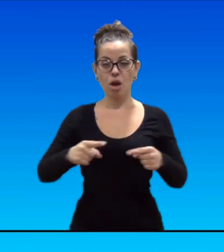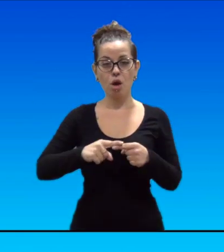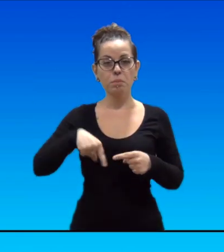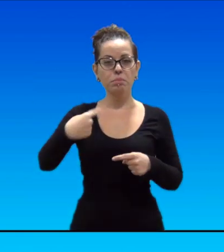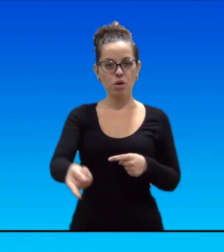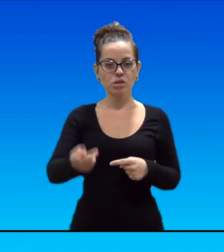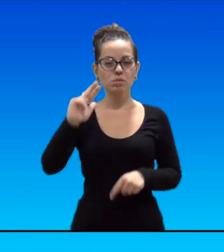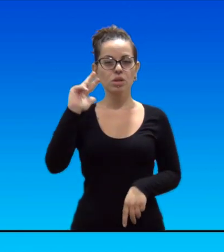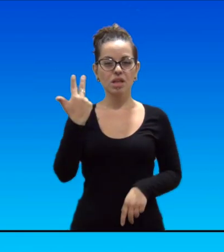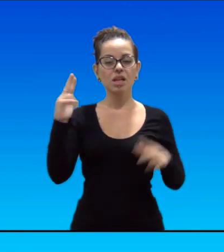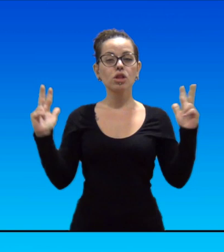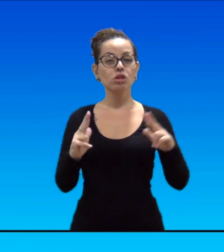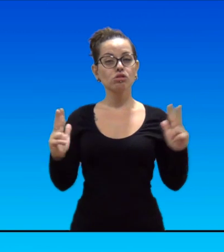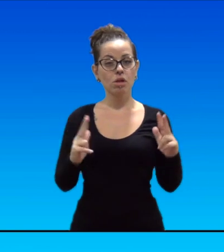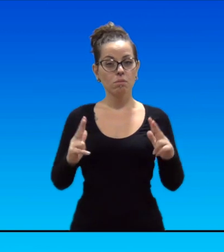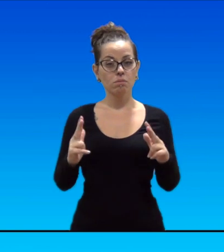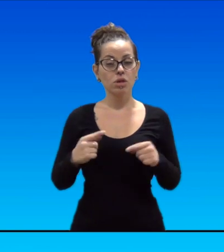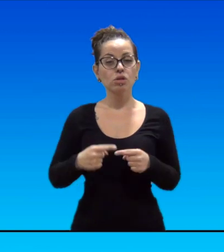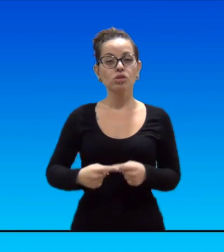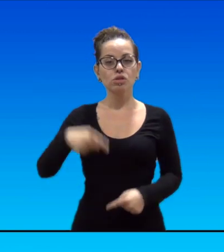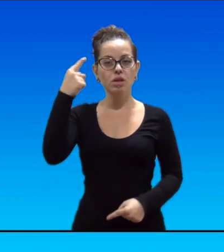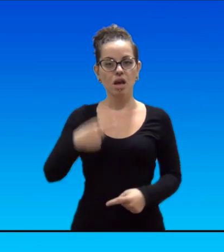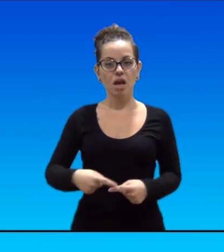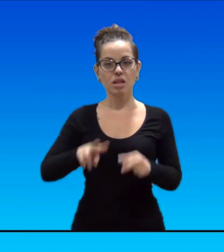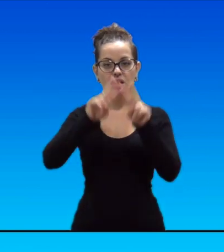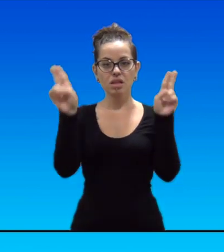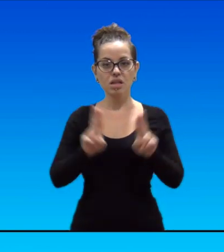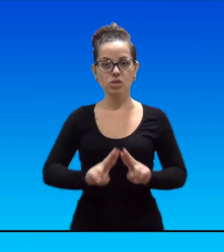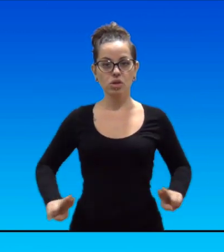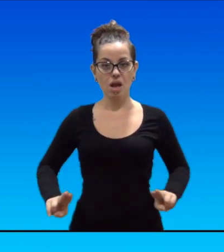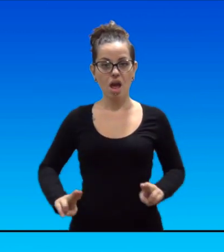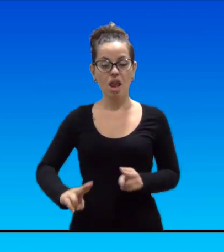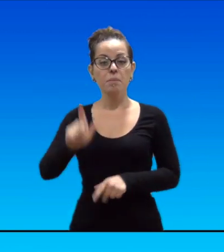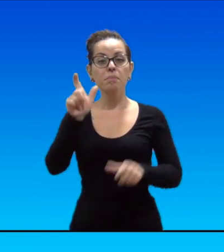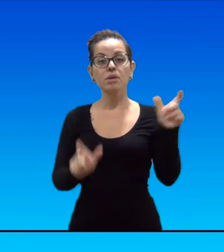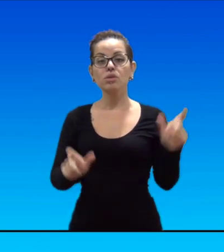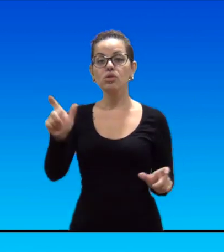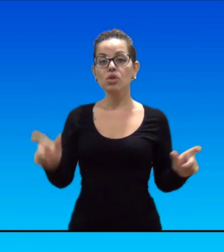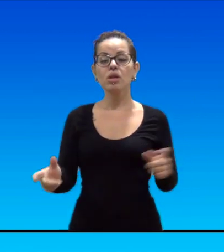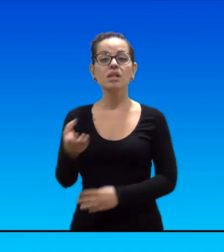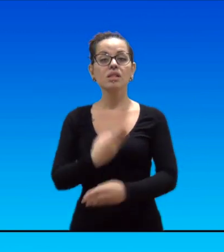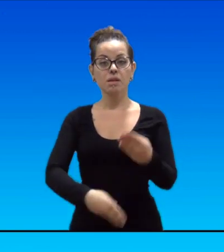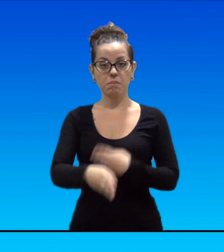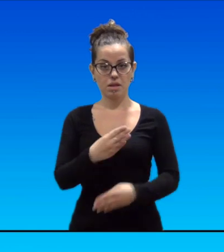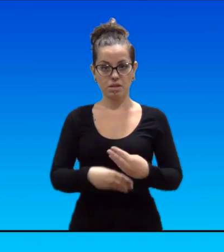il prossimo 3 dicembre si celebrerà la Giornata Internazionale delle Persone con Disabilità.